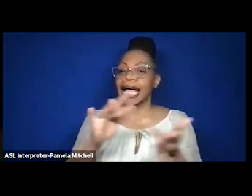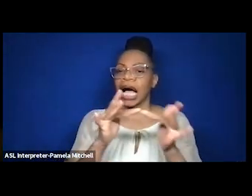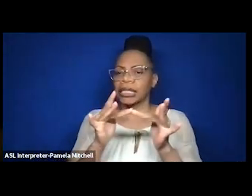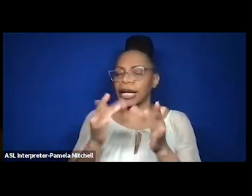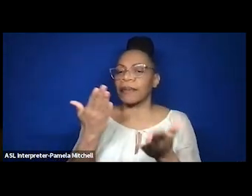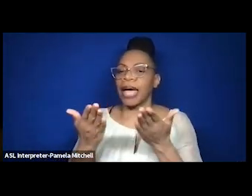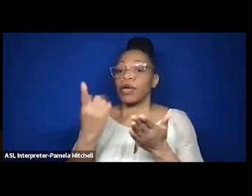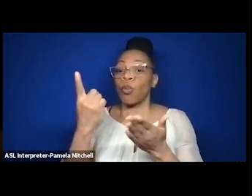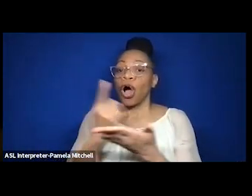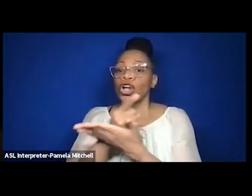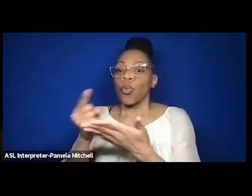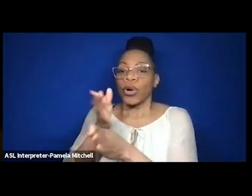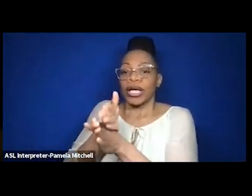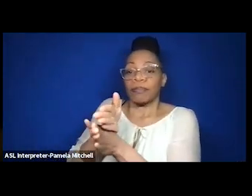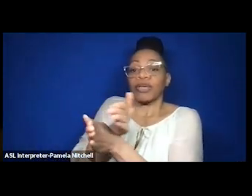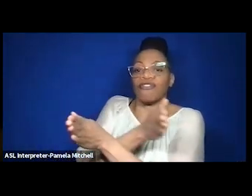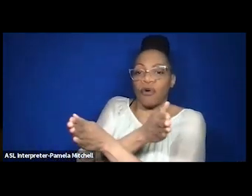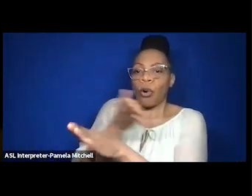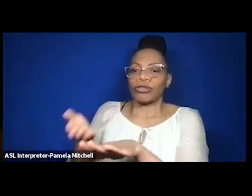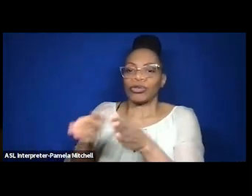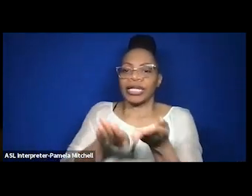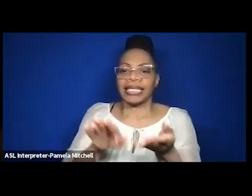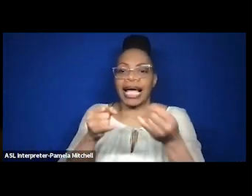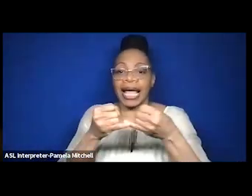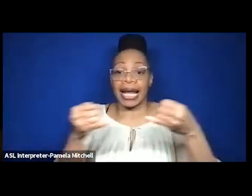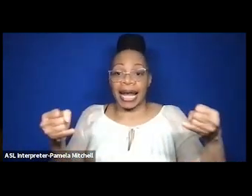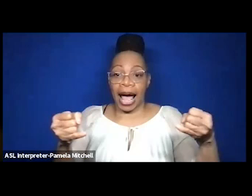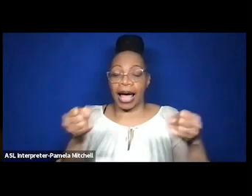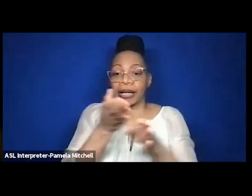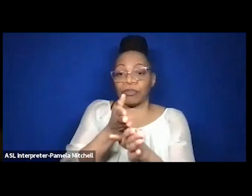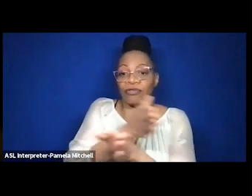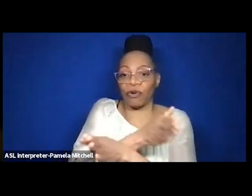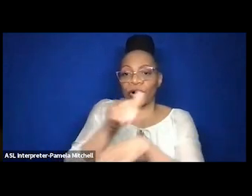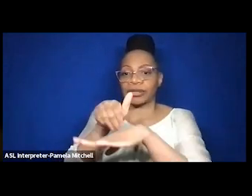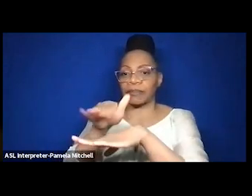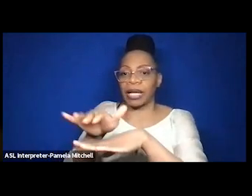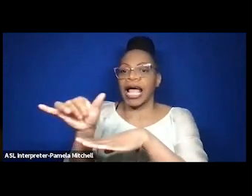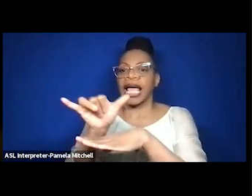de la fecha límite o antes de enviarlo y verifico si hay un día preferido